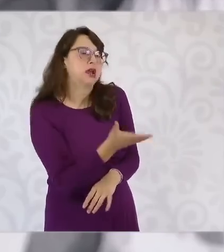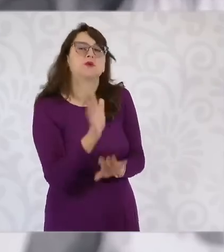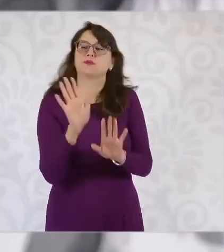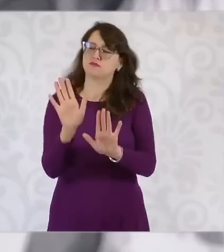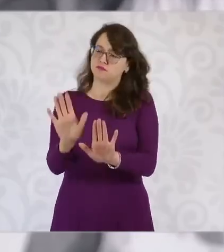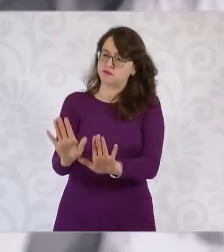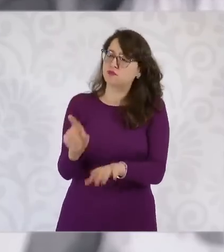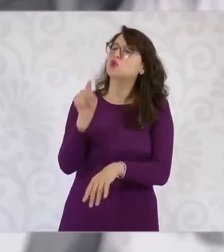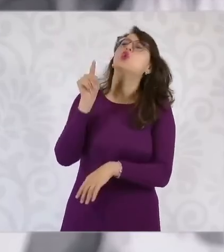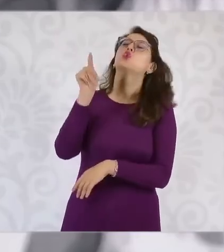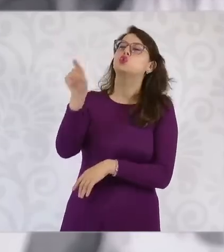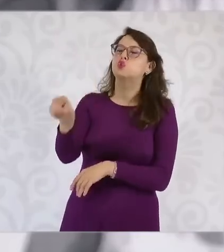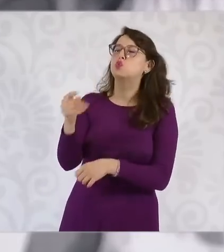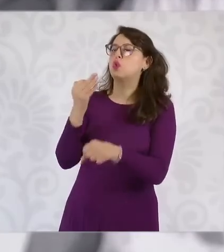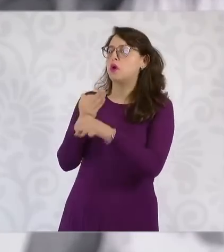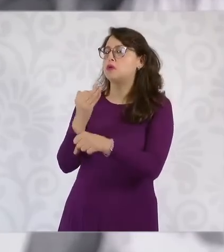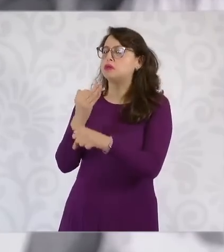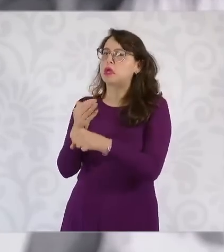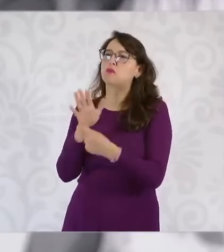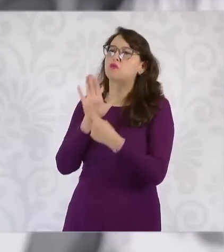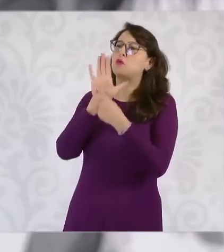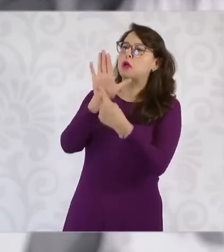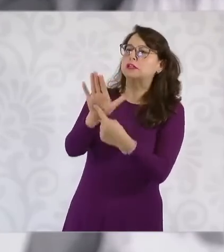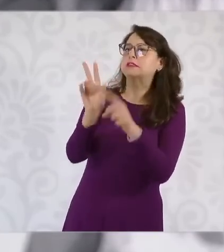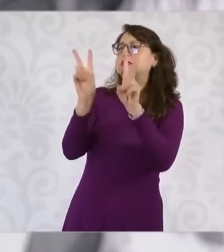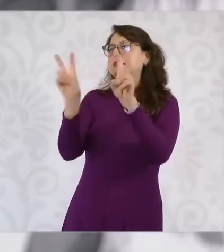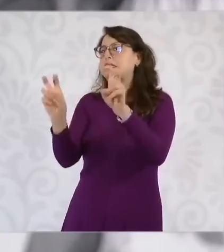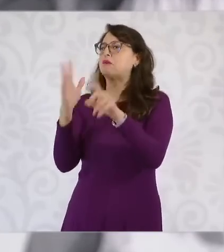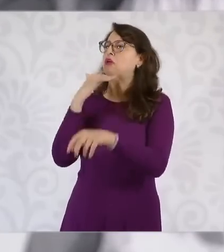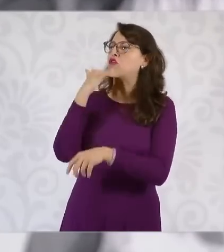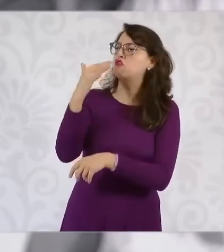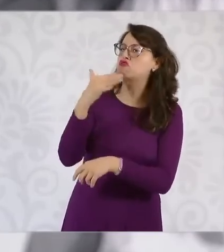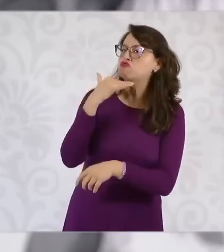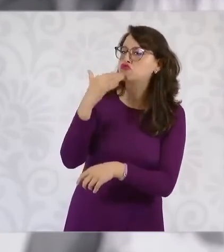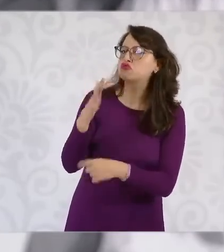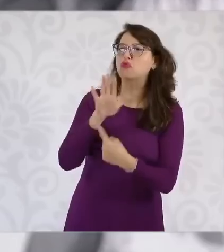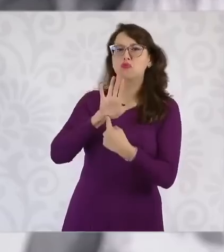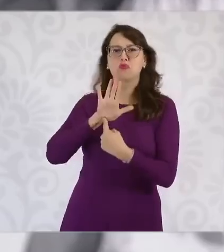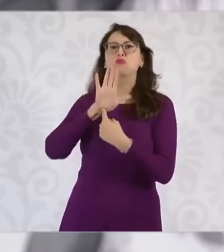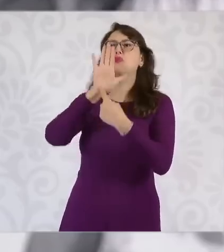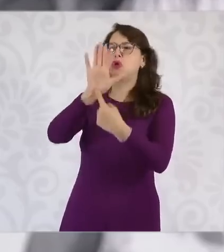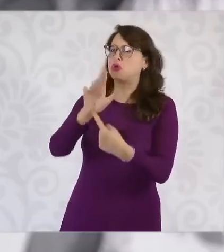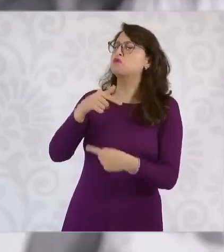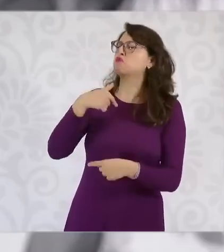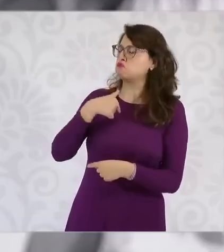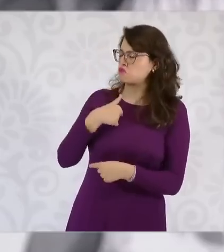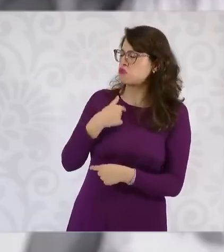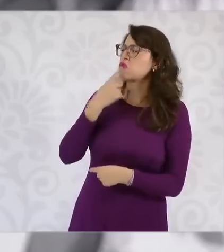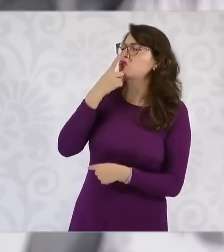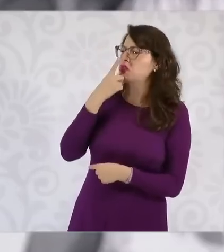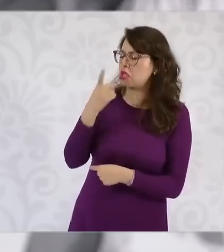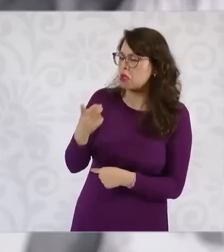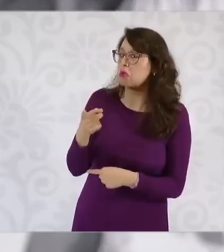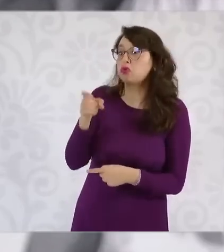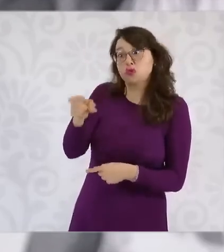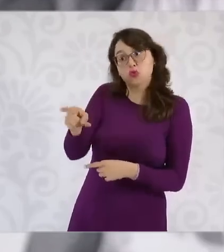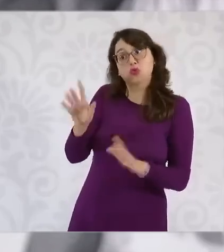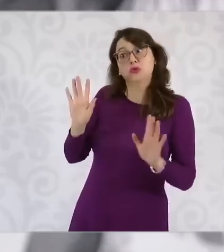un asunto de corrupción aquí a la mañanera del pueblo qué te digo yo un presunto presunto caso de